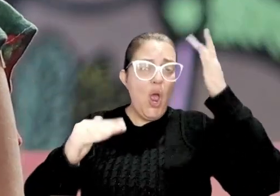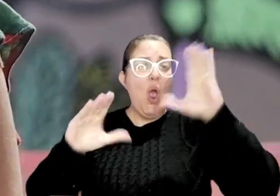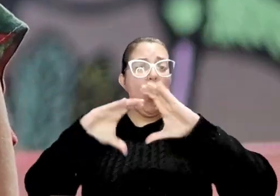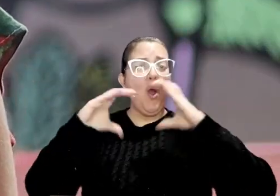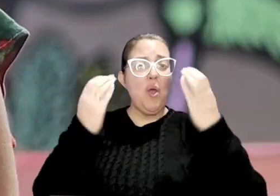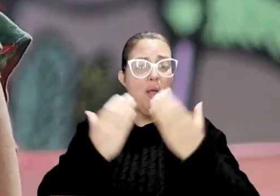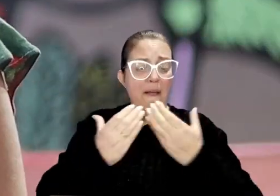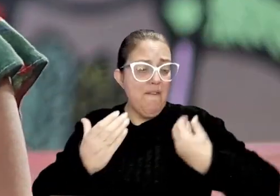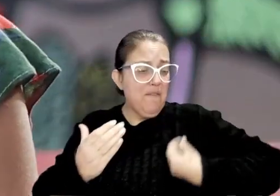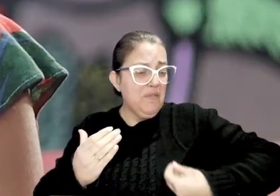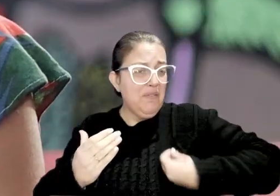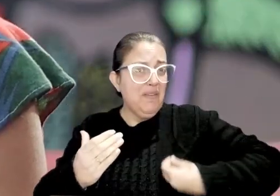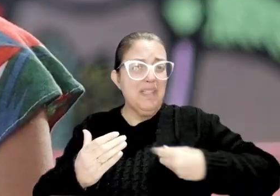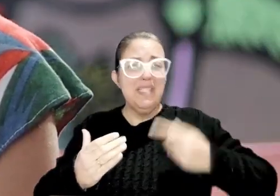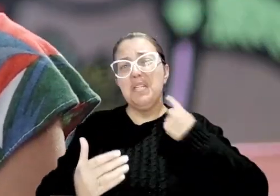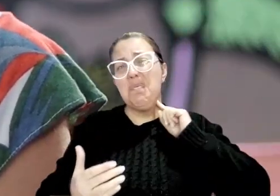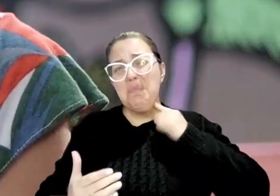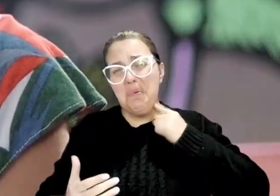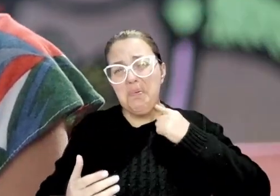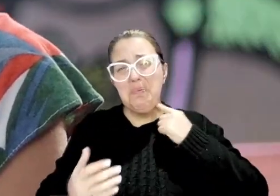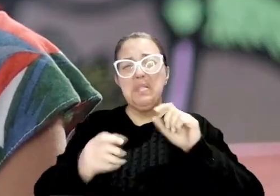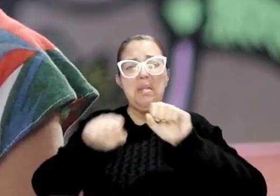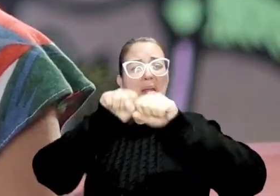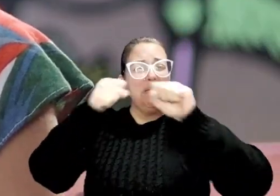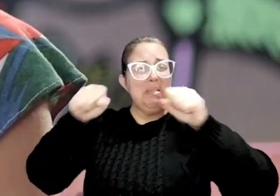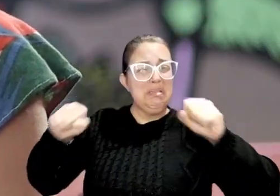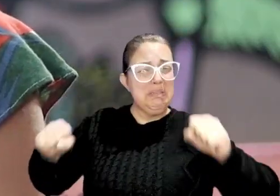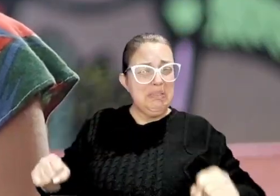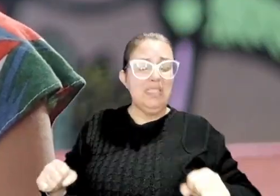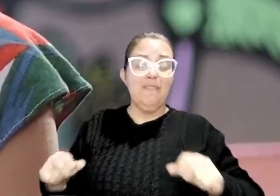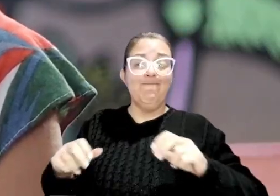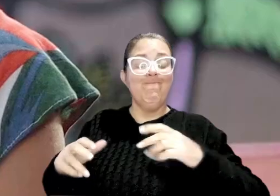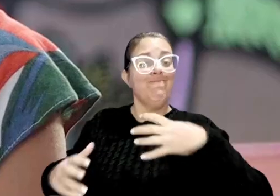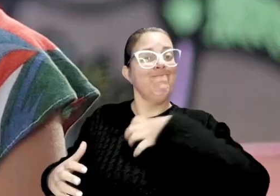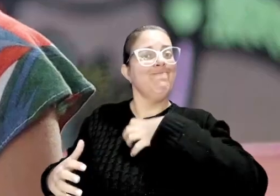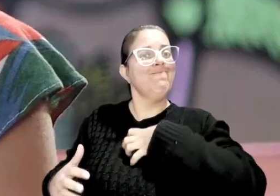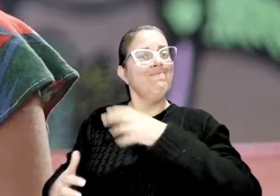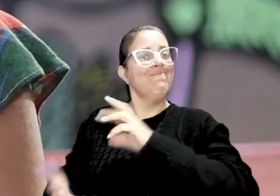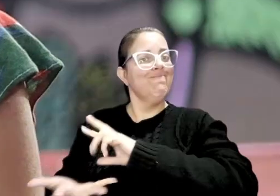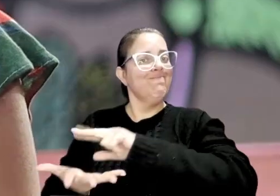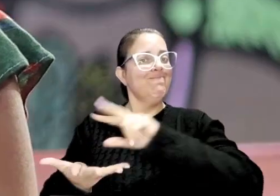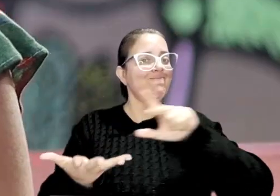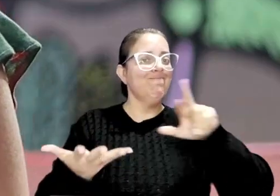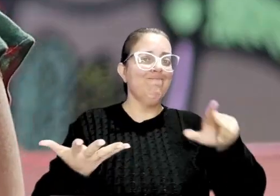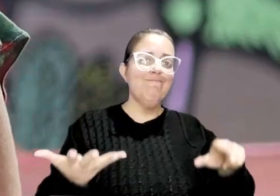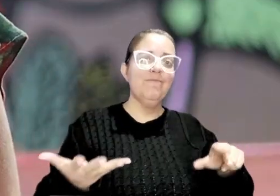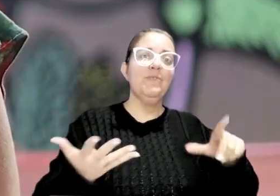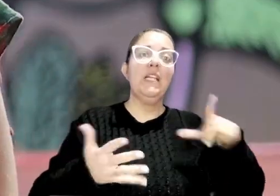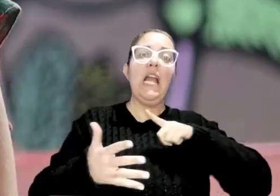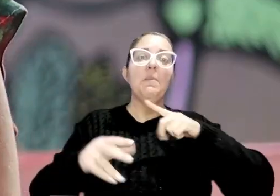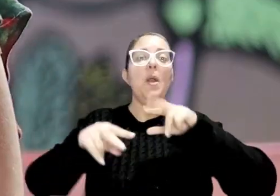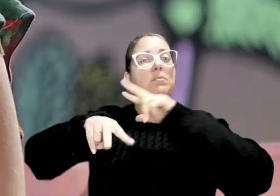muito diferenciada a partir de recortes de gênero de classe de raça de etnia de onde elas